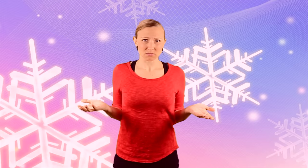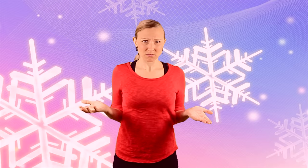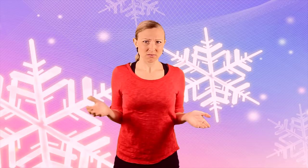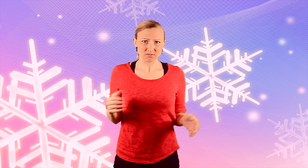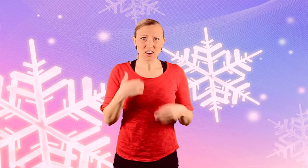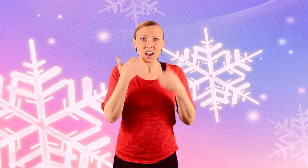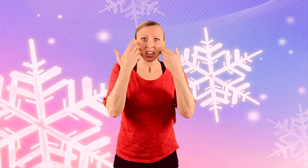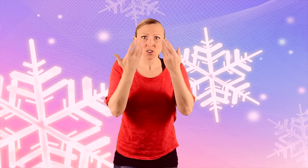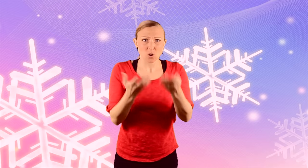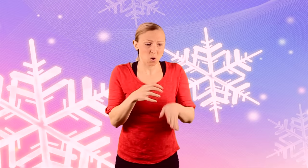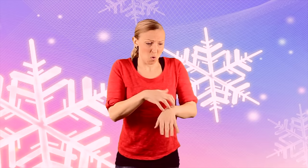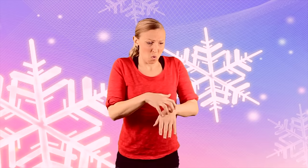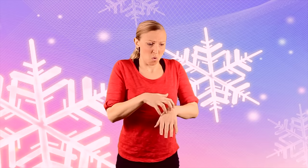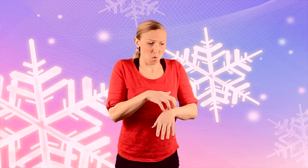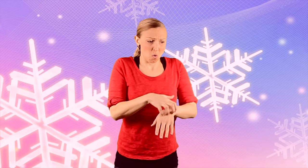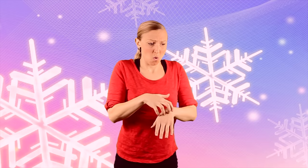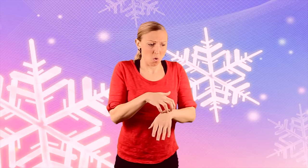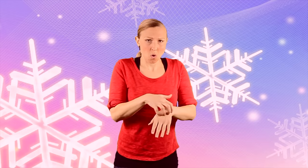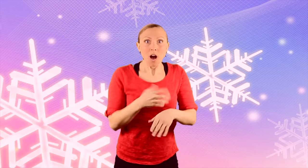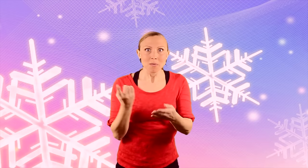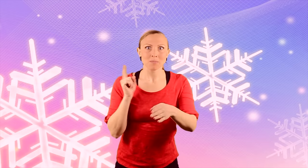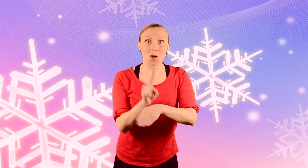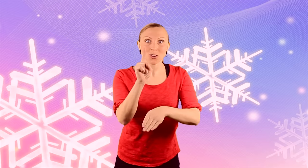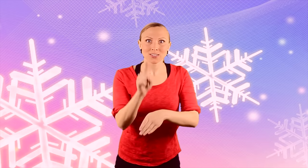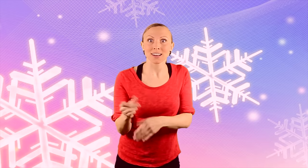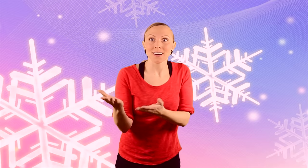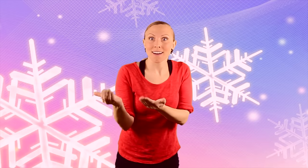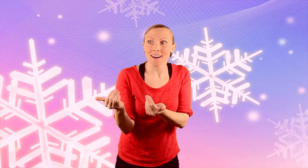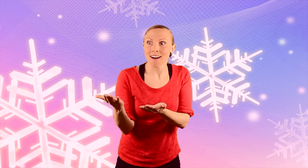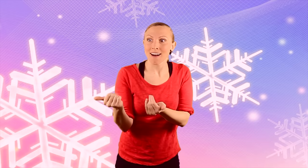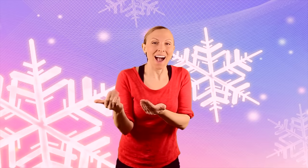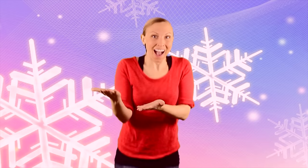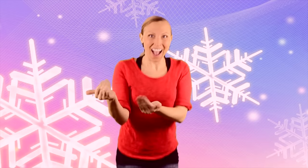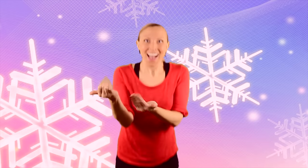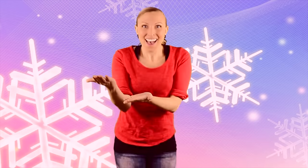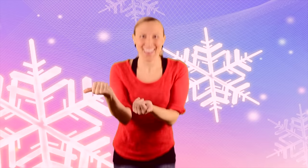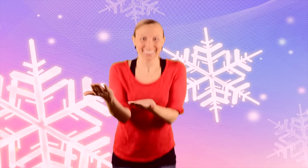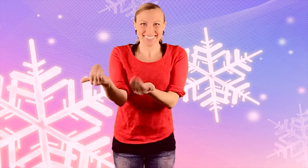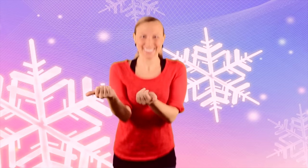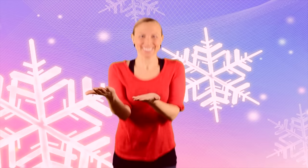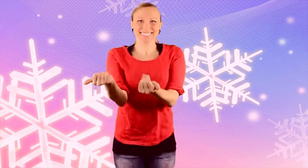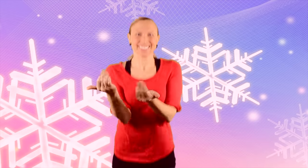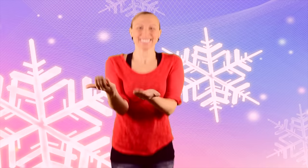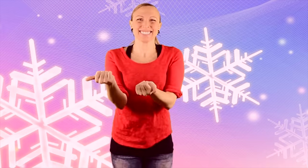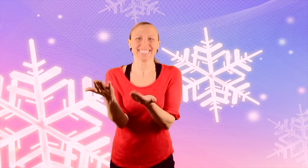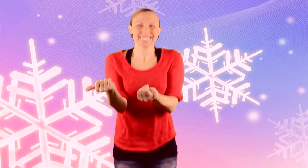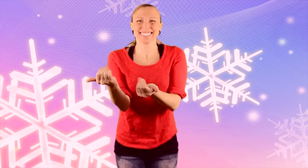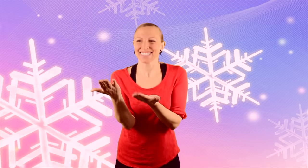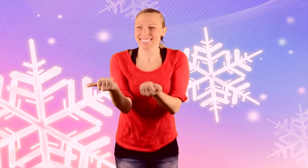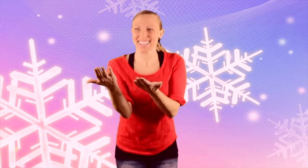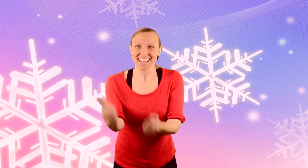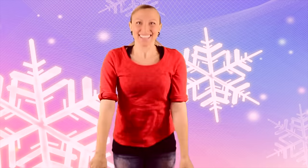Varje dag var så grå, men plötsligt kom det vi väntade på.